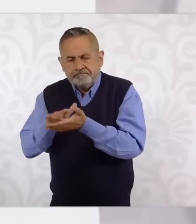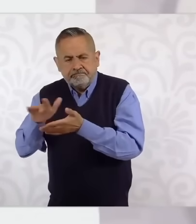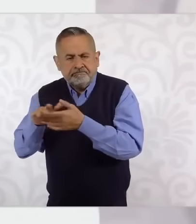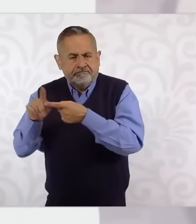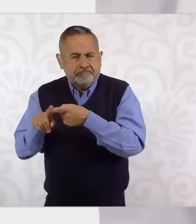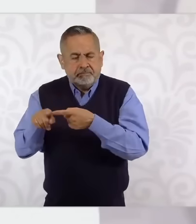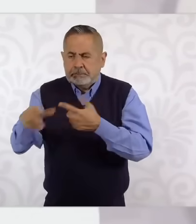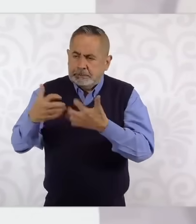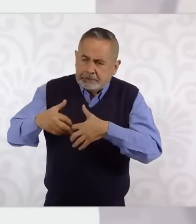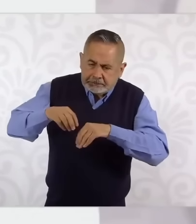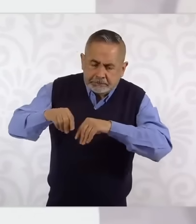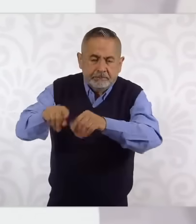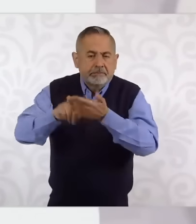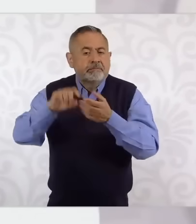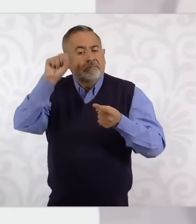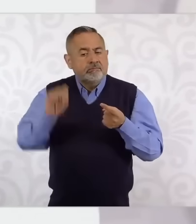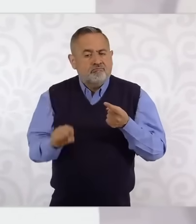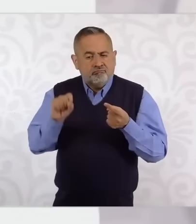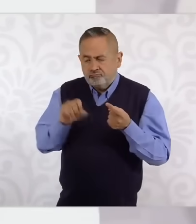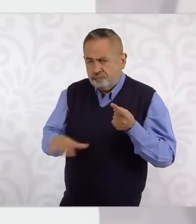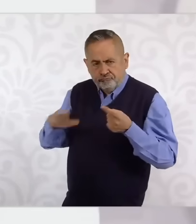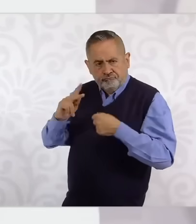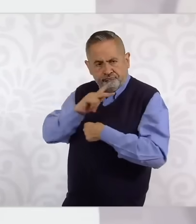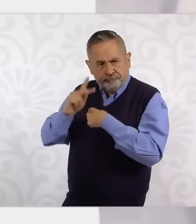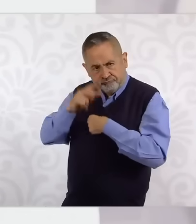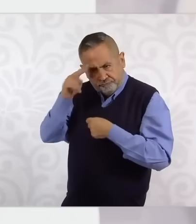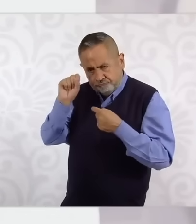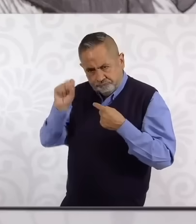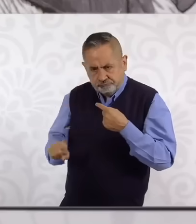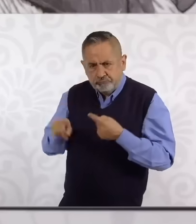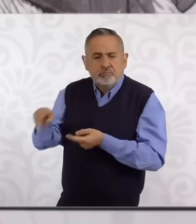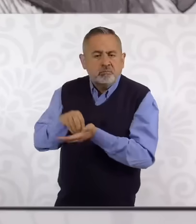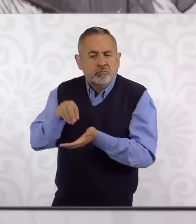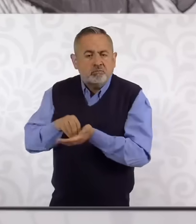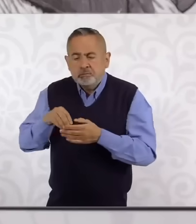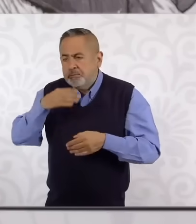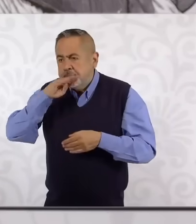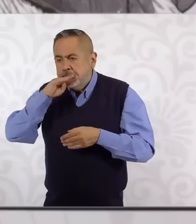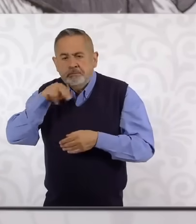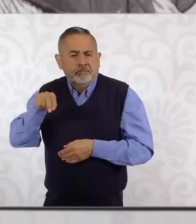que están principalmente en el sureste del país y que siguen sembrando maíz nativo.